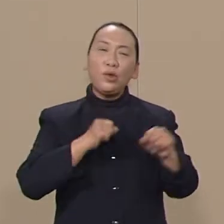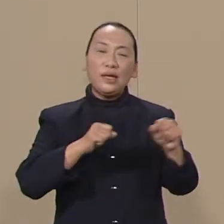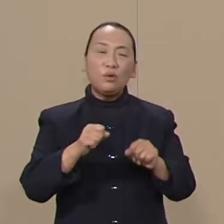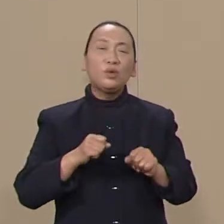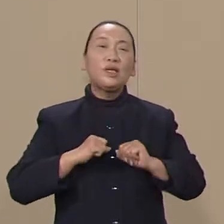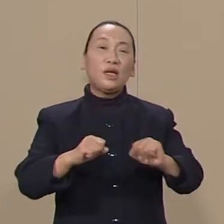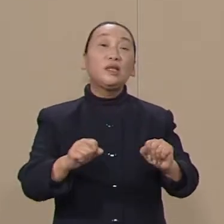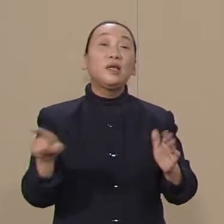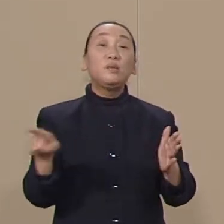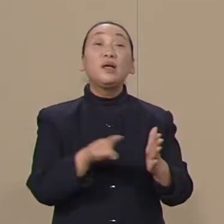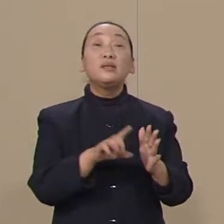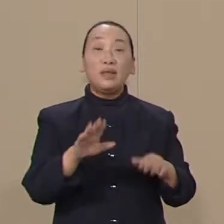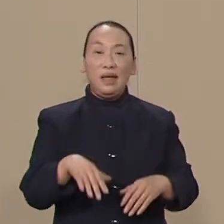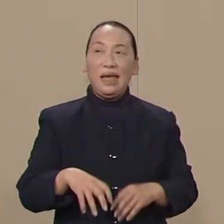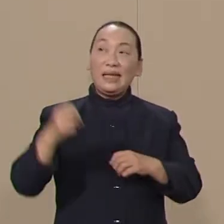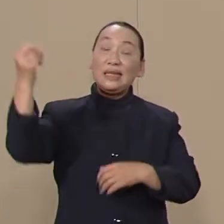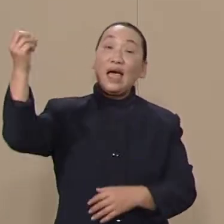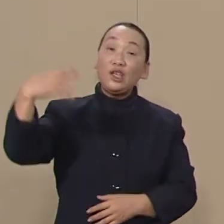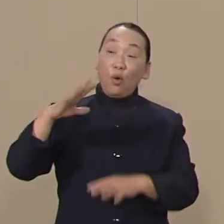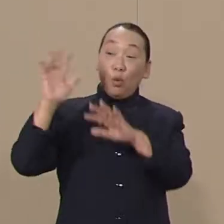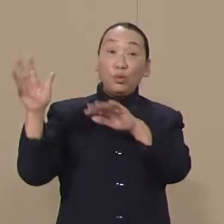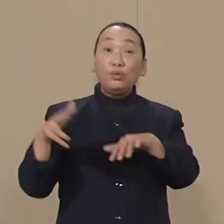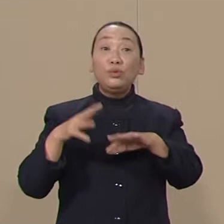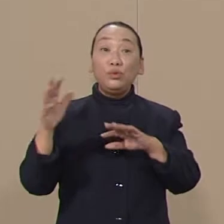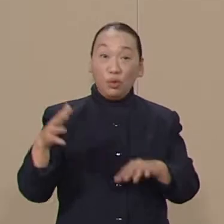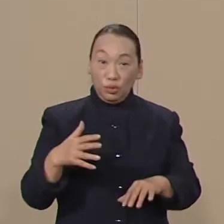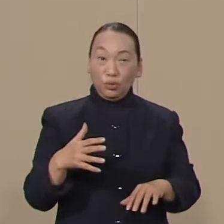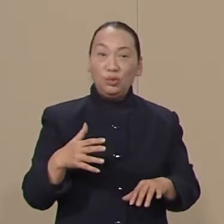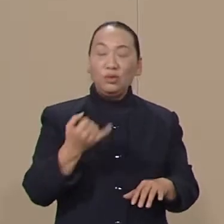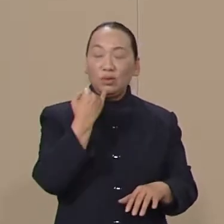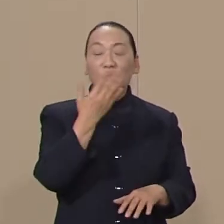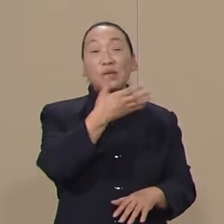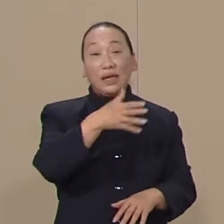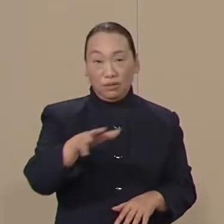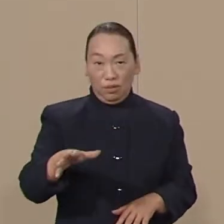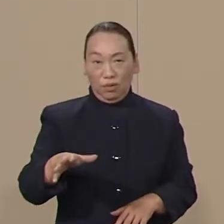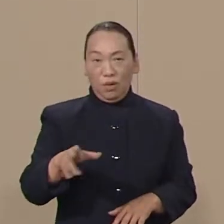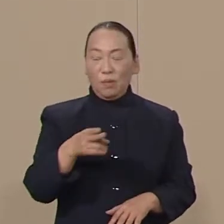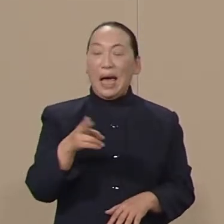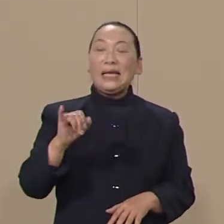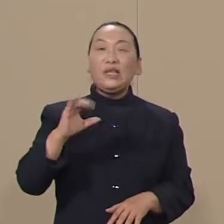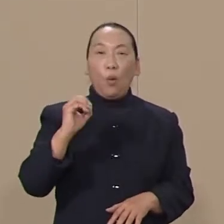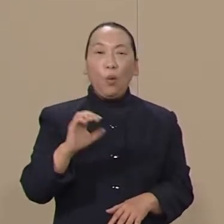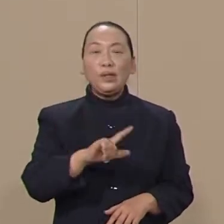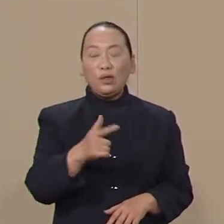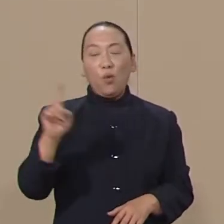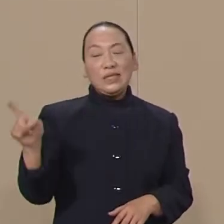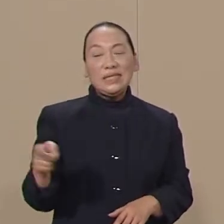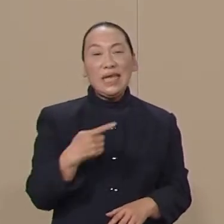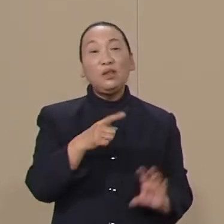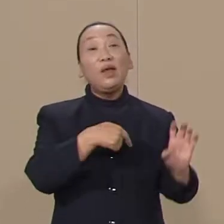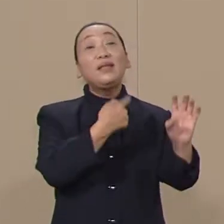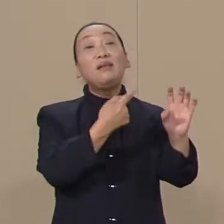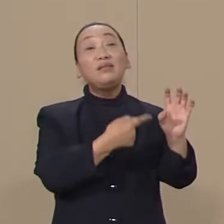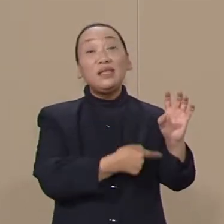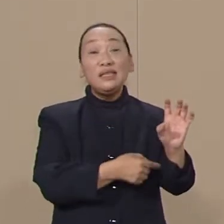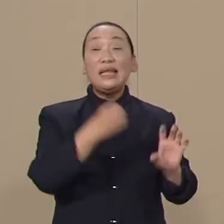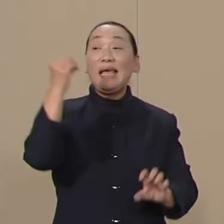太陽光・風力・バイオマス・ 地熱・洋上風力など 自然エネルギーで その 電気を賄うことを